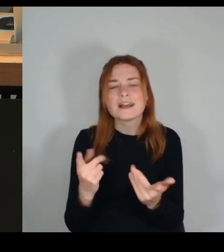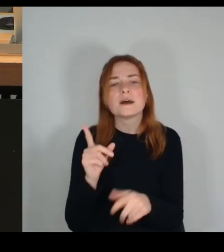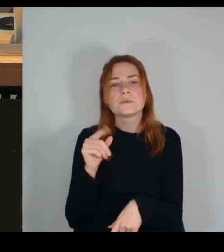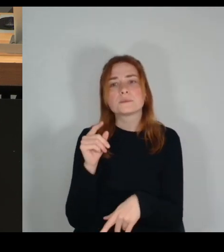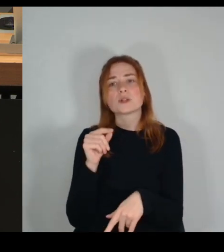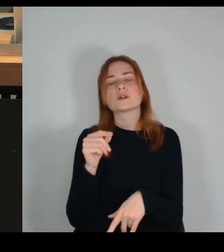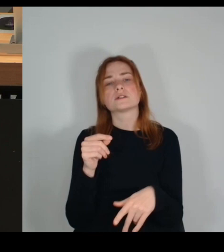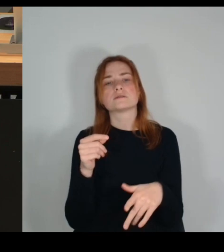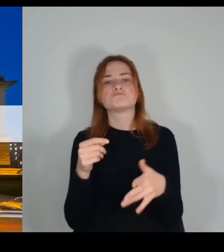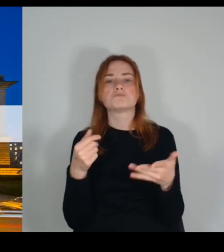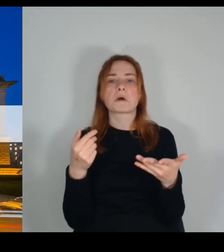Alles in allem.